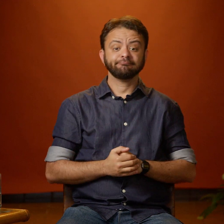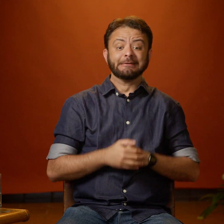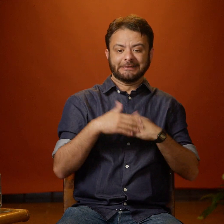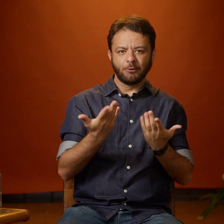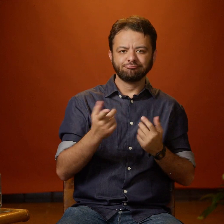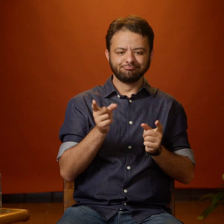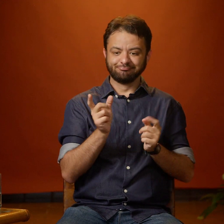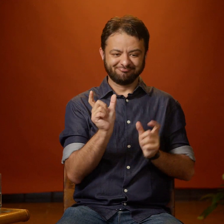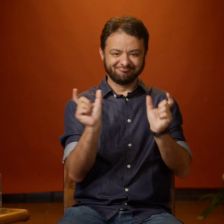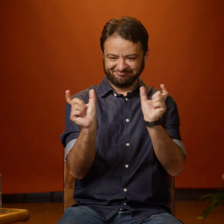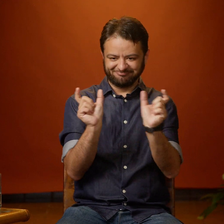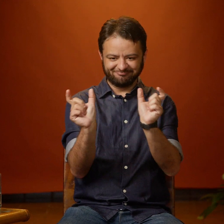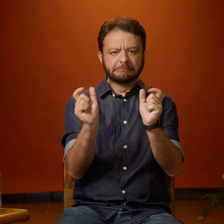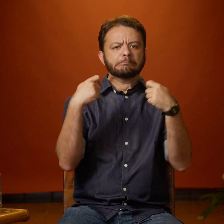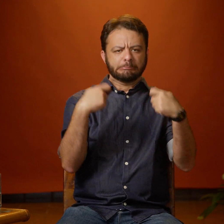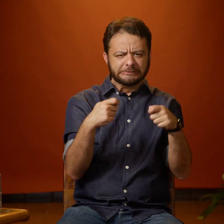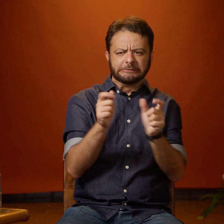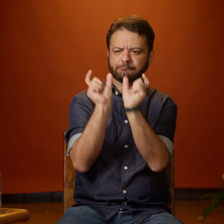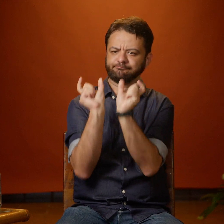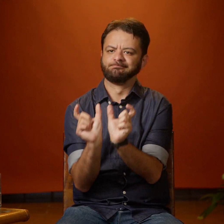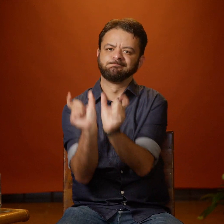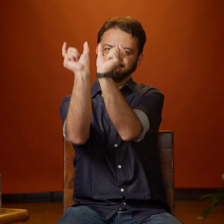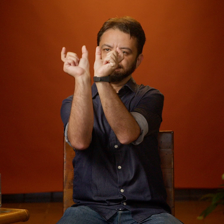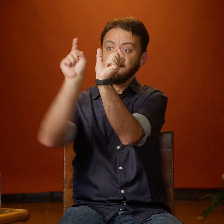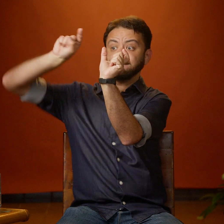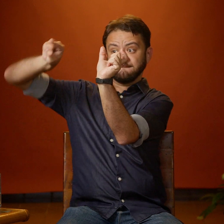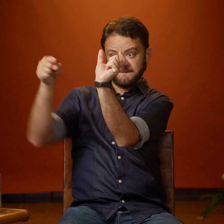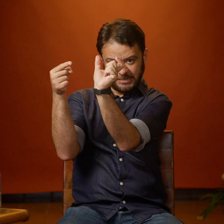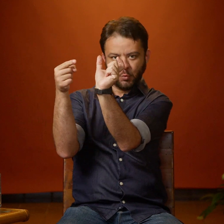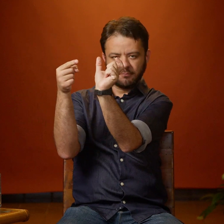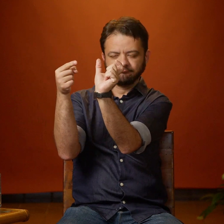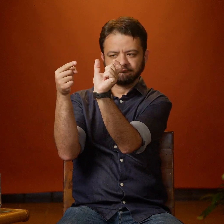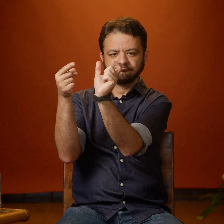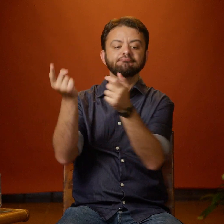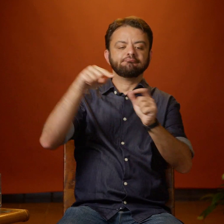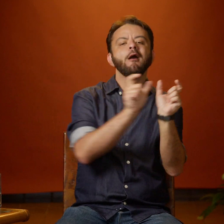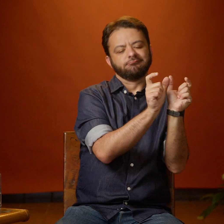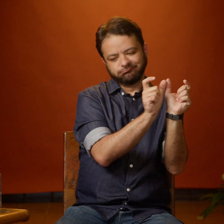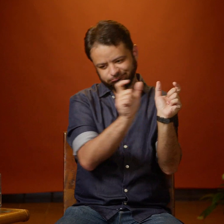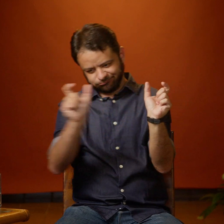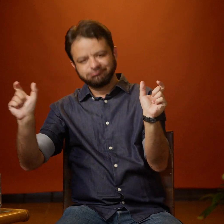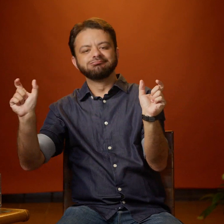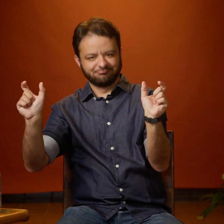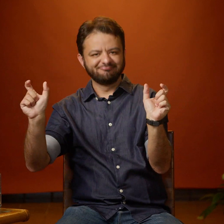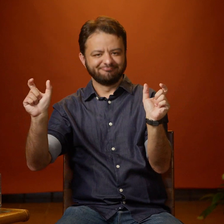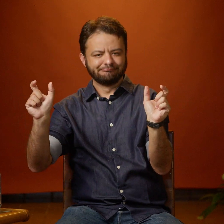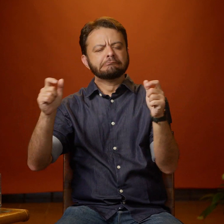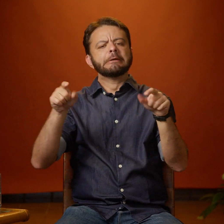com algumas palavras em relação a preposição e os adjetivos tem uma vírgula ou se tem alguma ação,